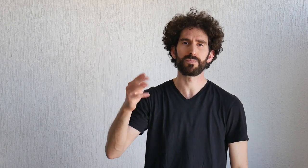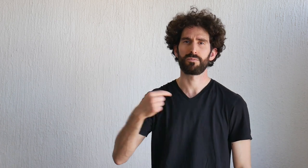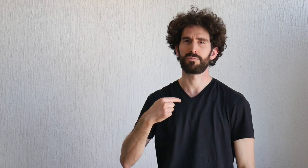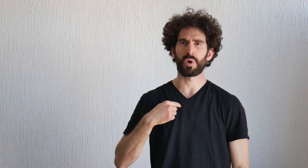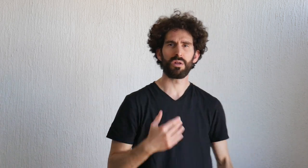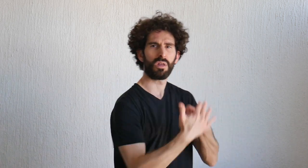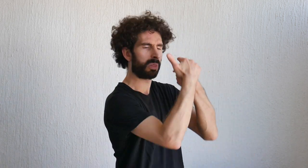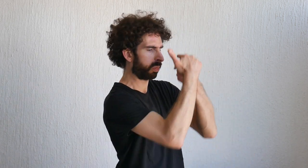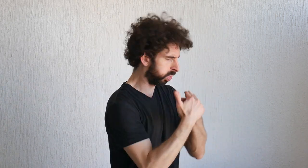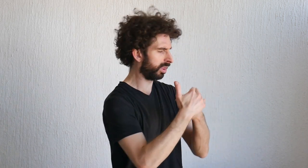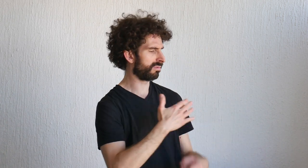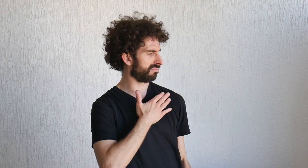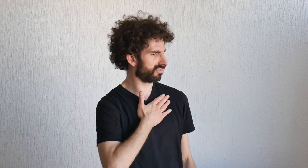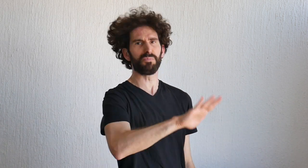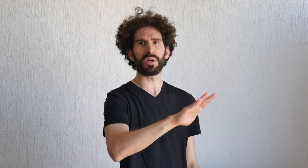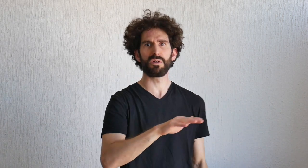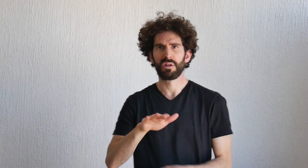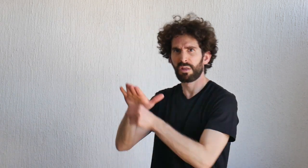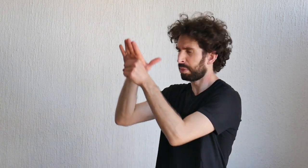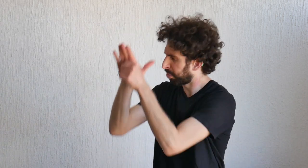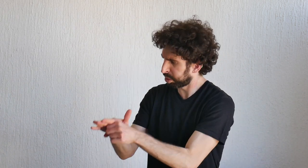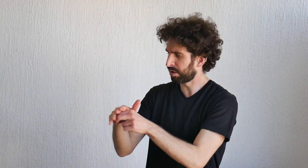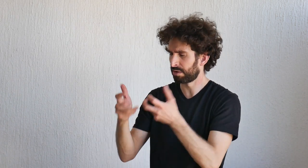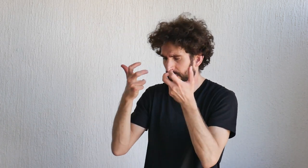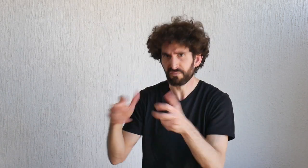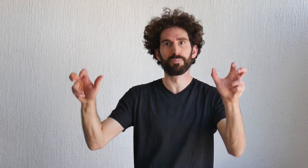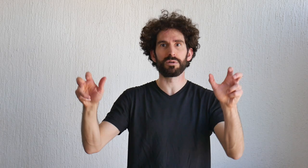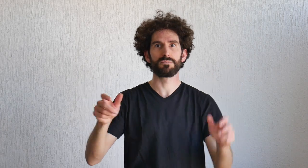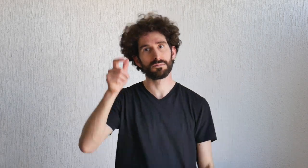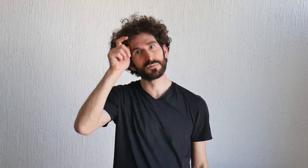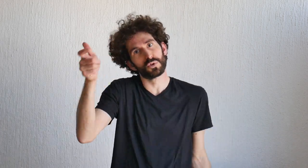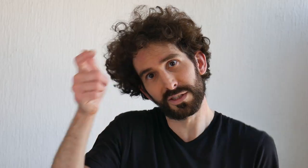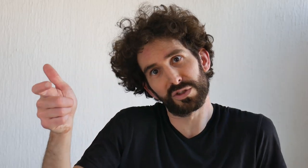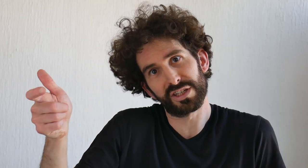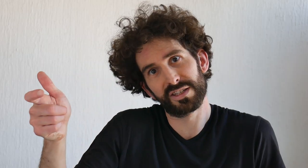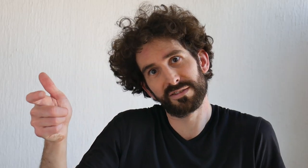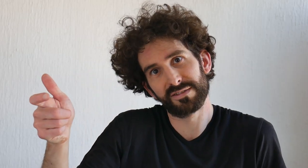Je n'aime pas être opprimé et opprimer les autres, je ne veux pas. C'est logique.